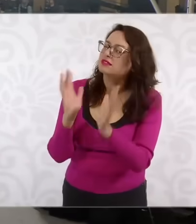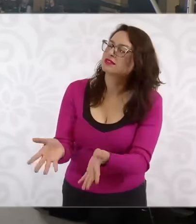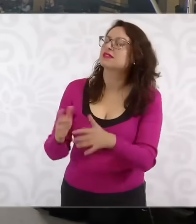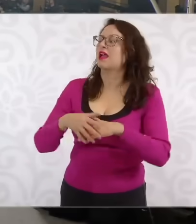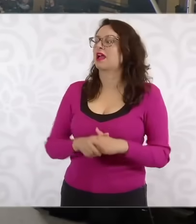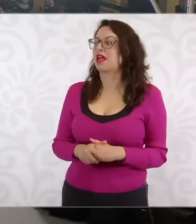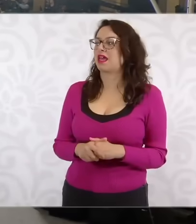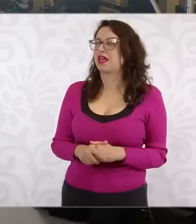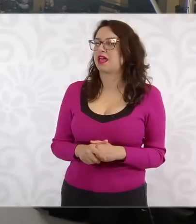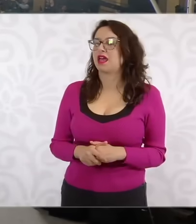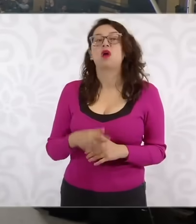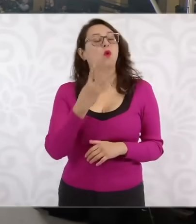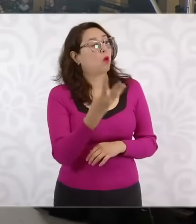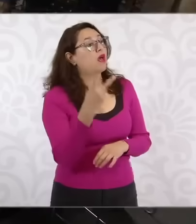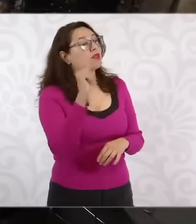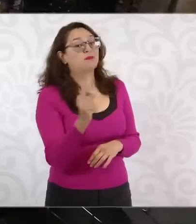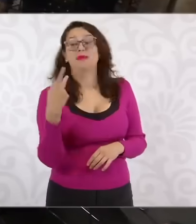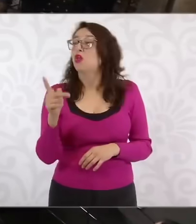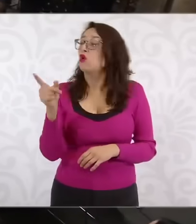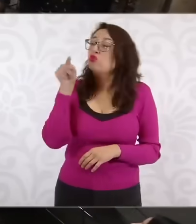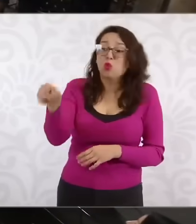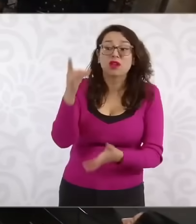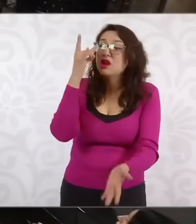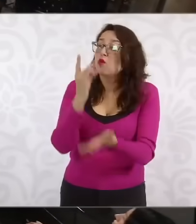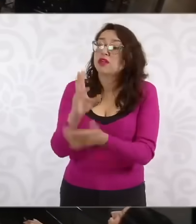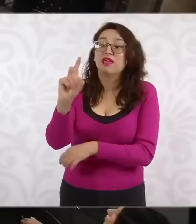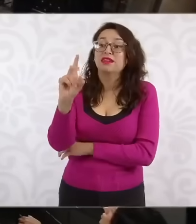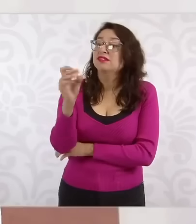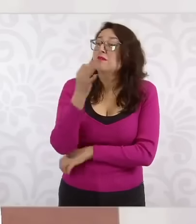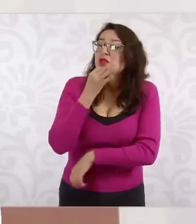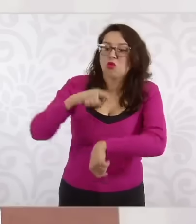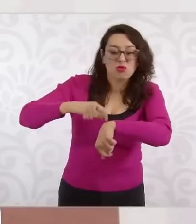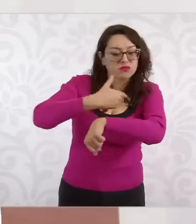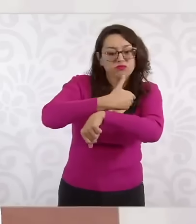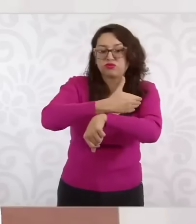la cuarta. Pero no todos usan media hora de la mañanera. Vamos ya porque no quiero yo la verdad